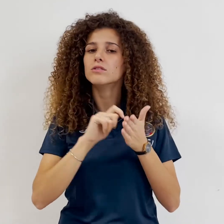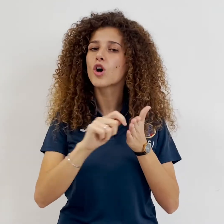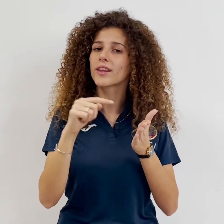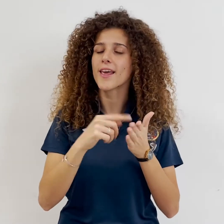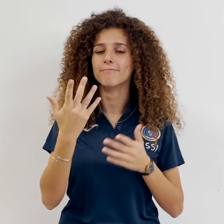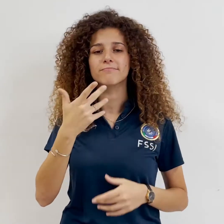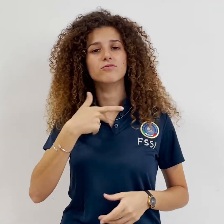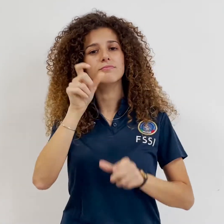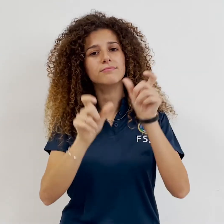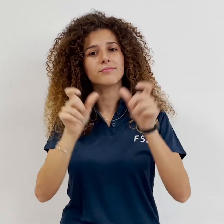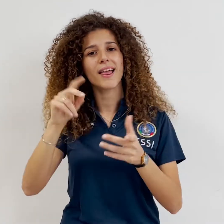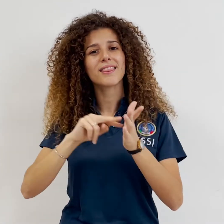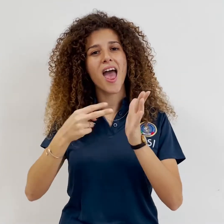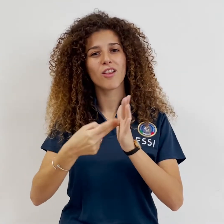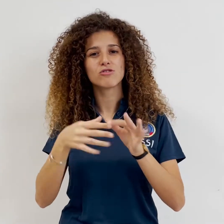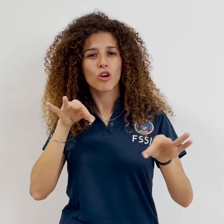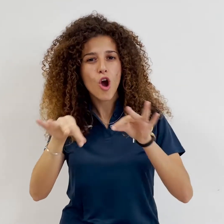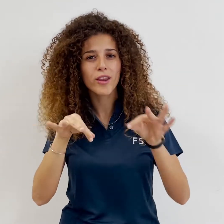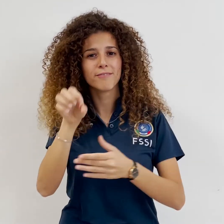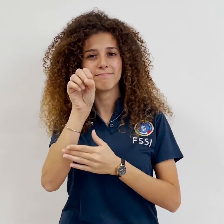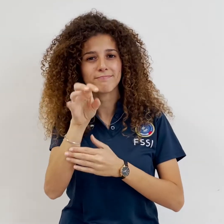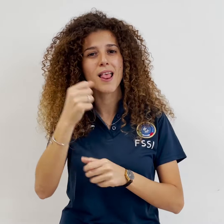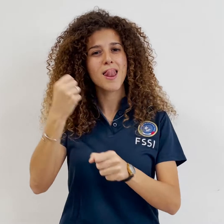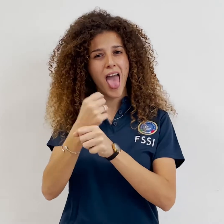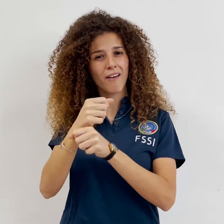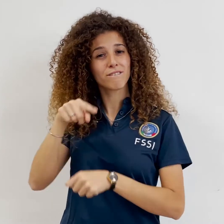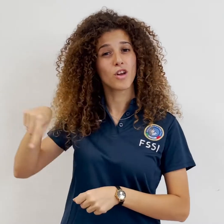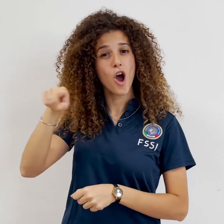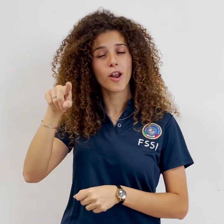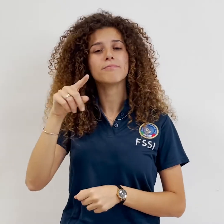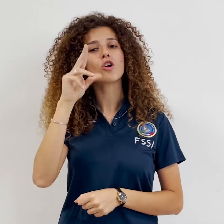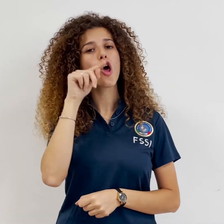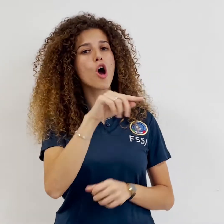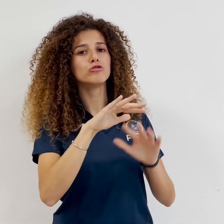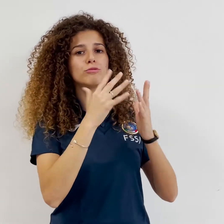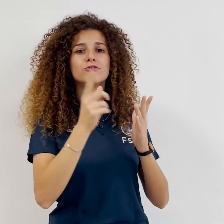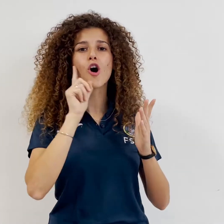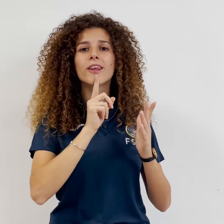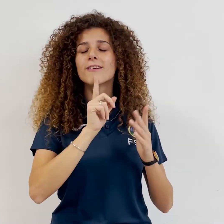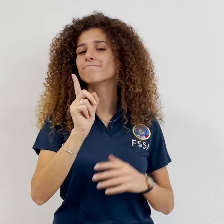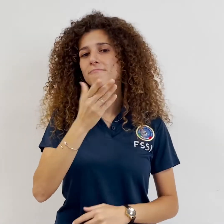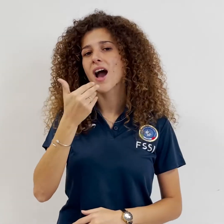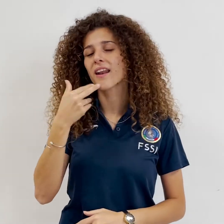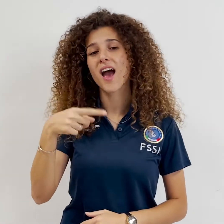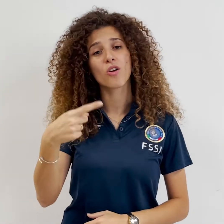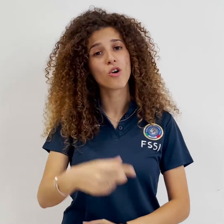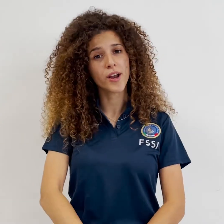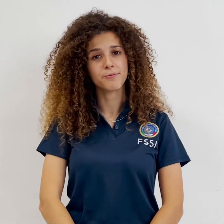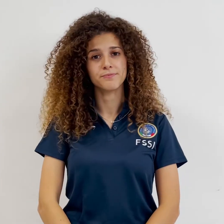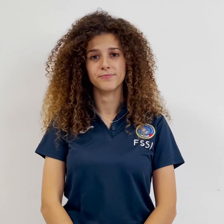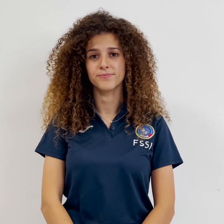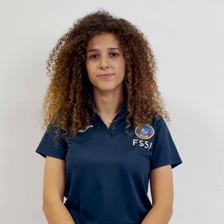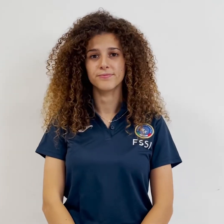sottolineare ancora la scarsa conoscenza della sordità da parte di tecnici che coordinano, lavorano e allenano.